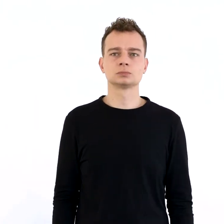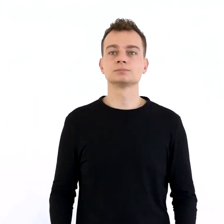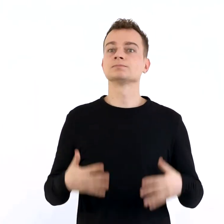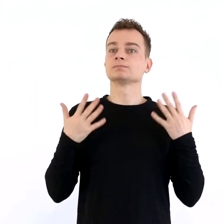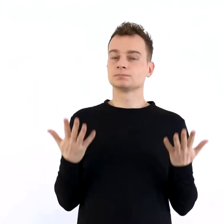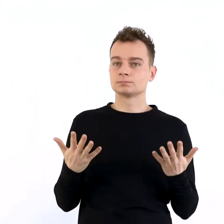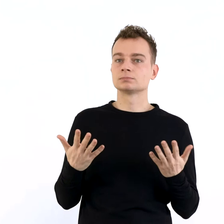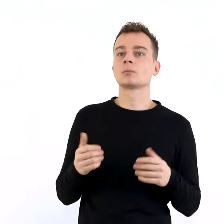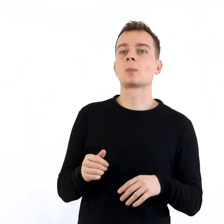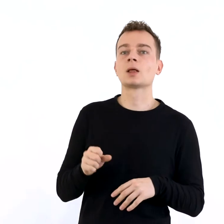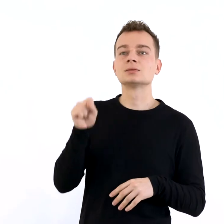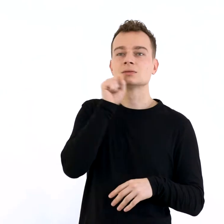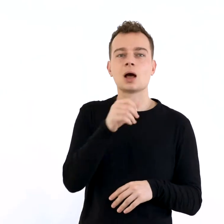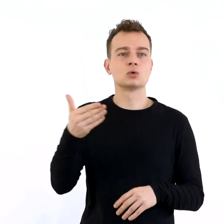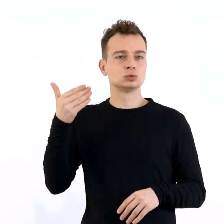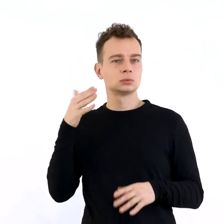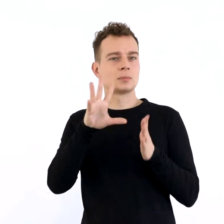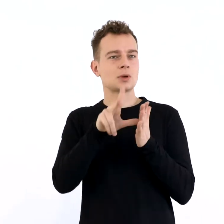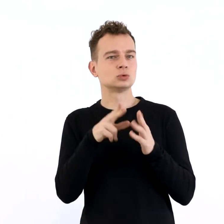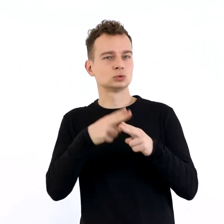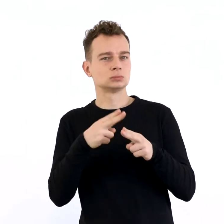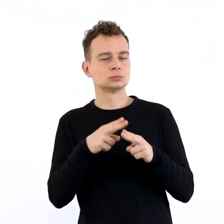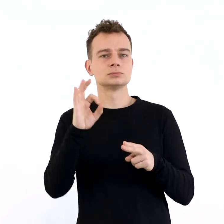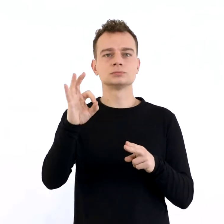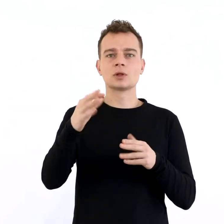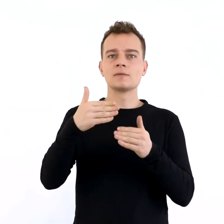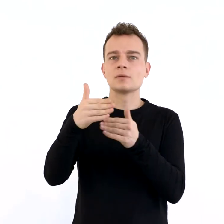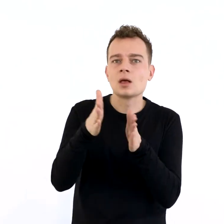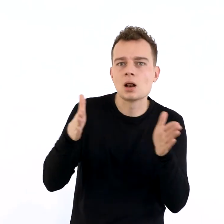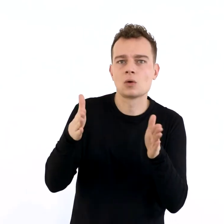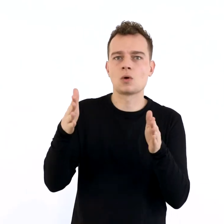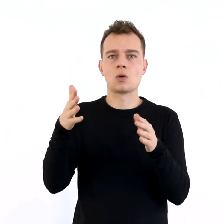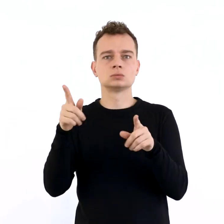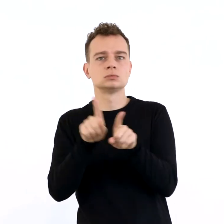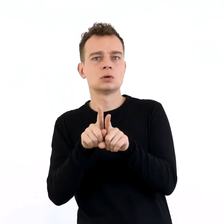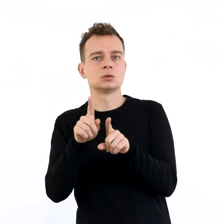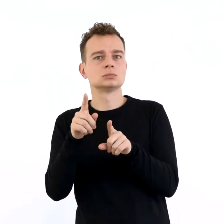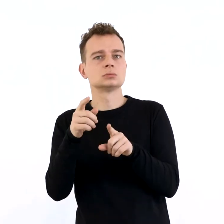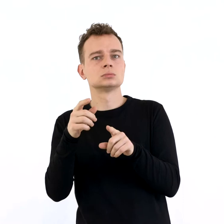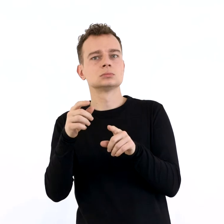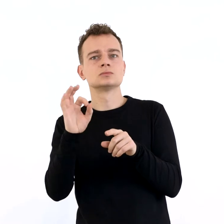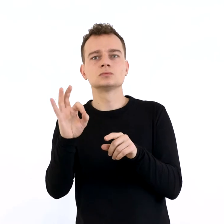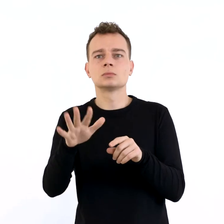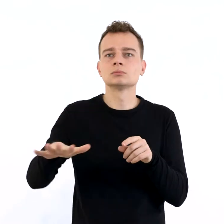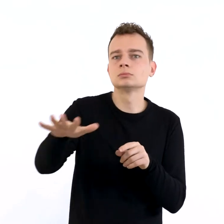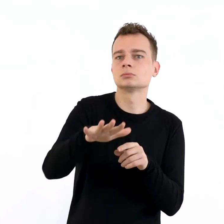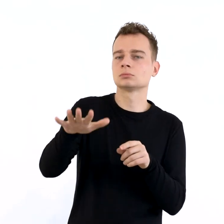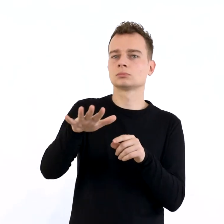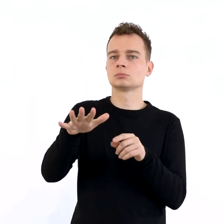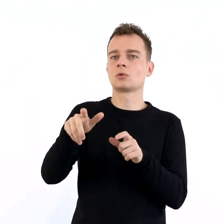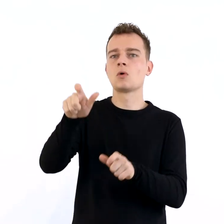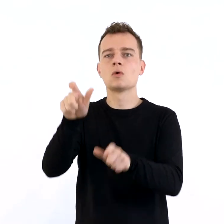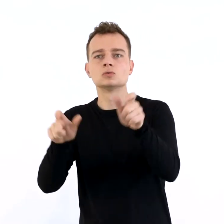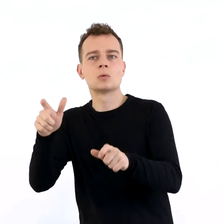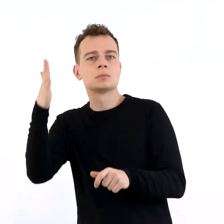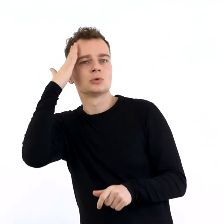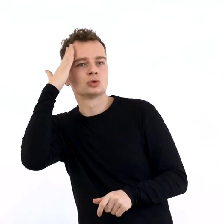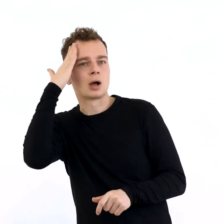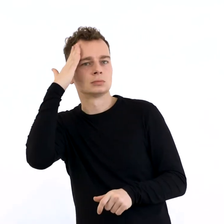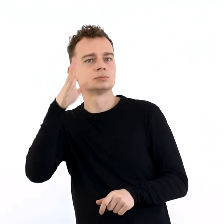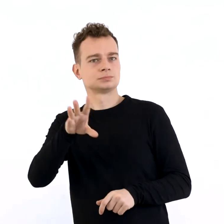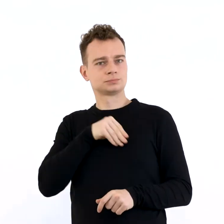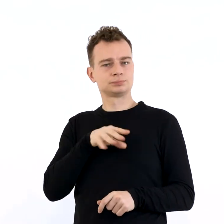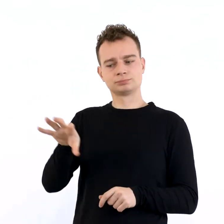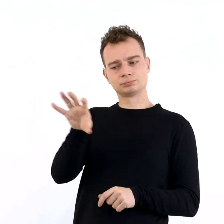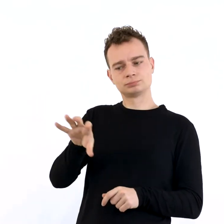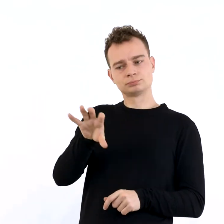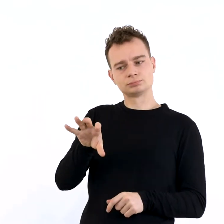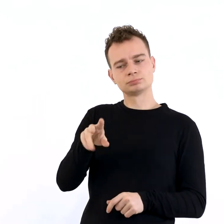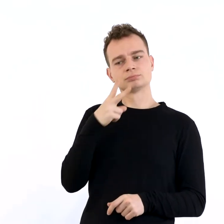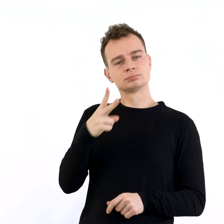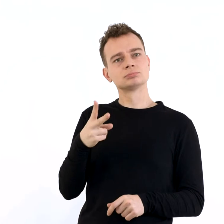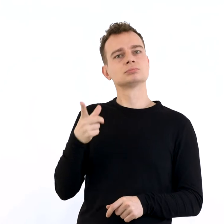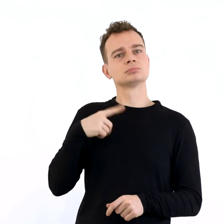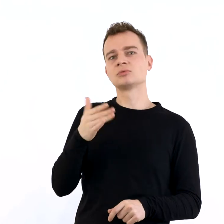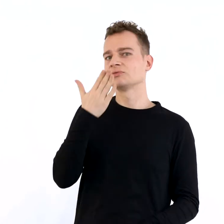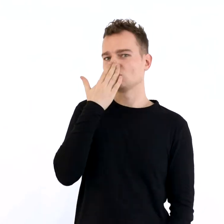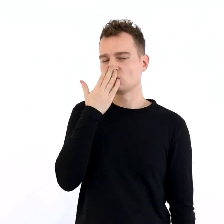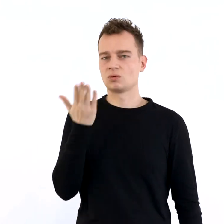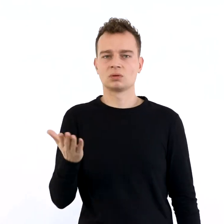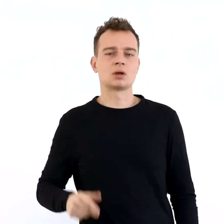co umożliwia obejrzenie wyglądu starożytnego rzymskiego miasta średniej wielkości i jego mieszkańców.